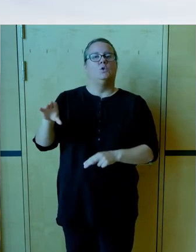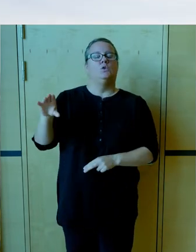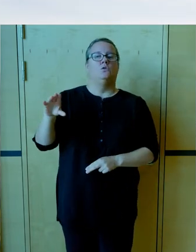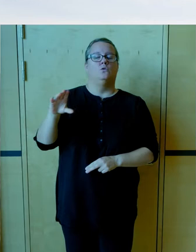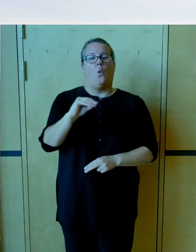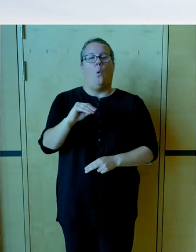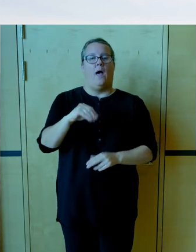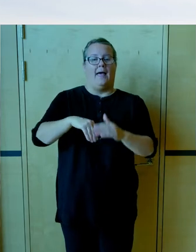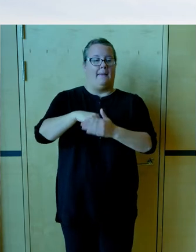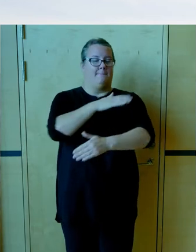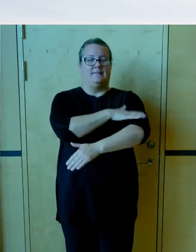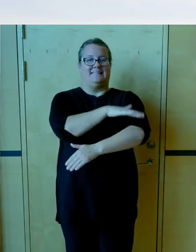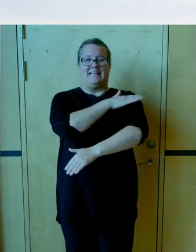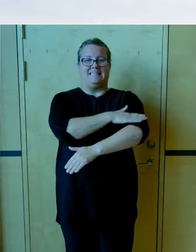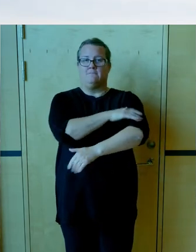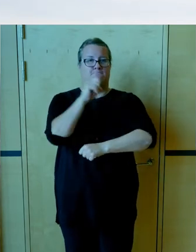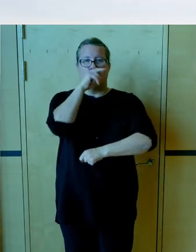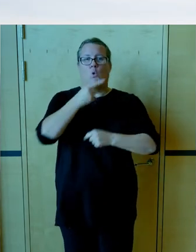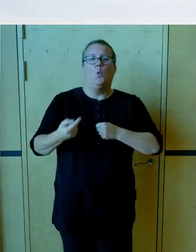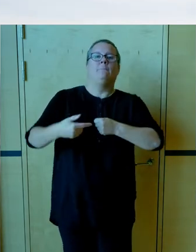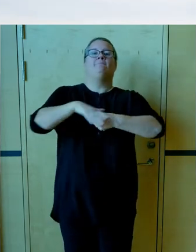Inte längre kan uppfylla vårdbehov